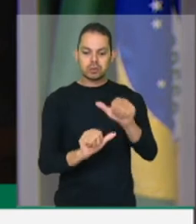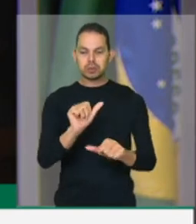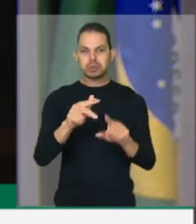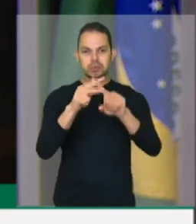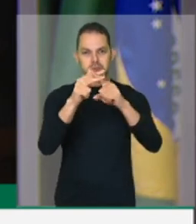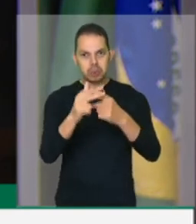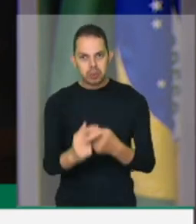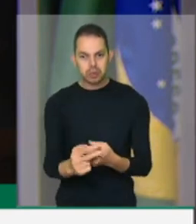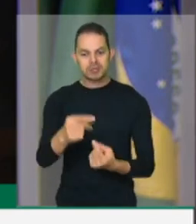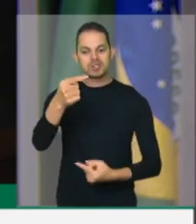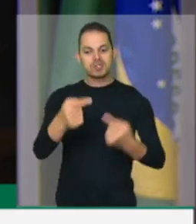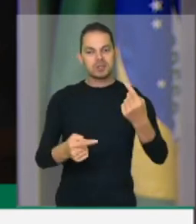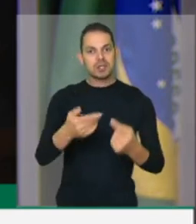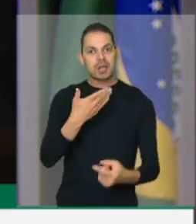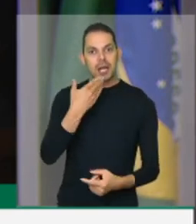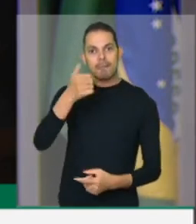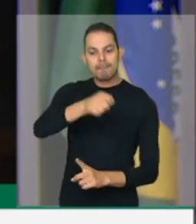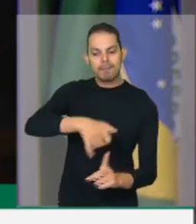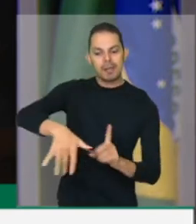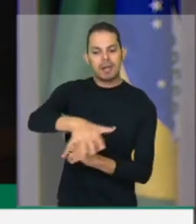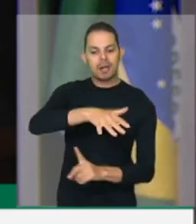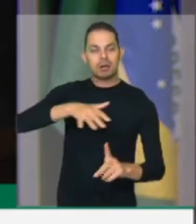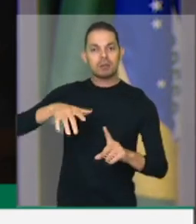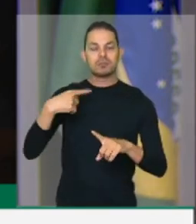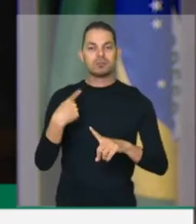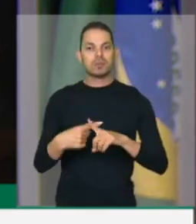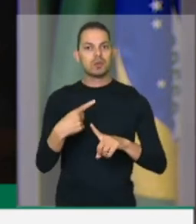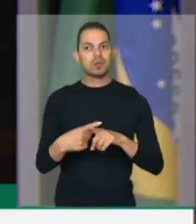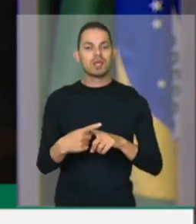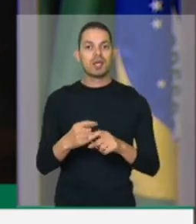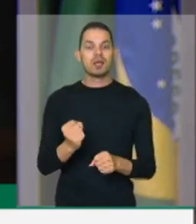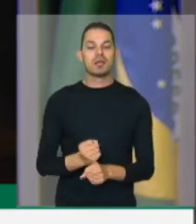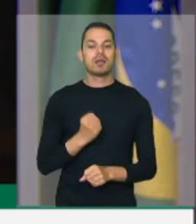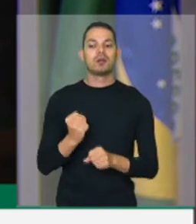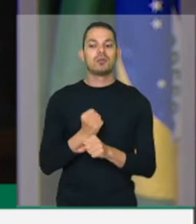COM A SOCIEDADE ISSO QUE ESTÁ PREVISTO PORQUE É UMA OBRA